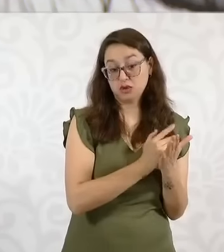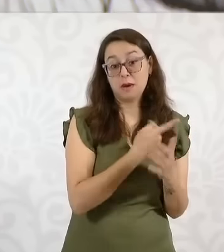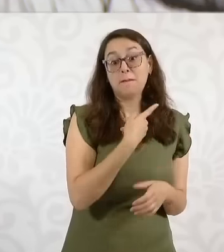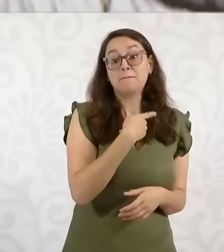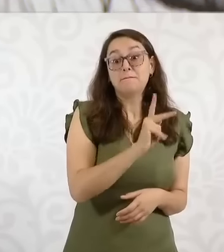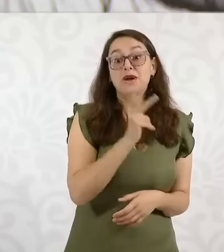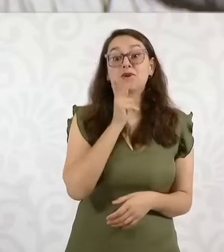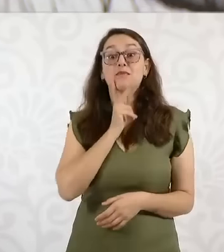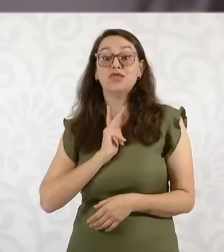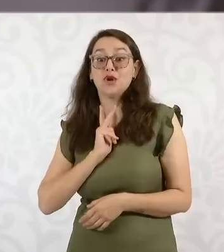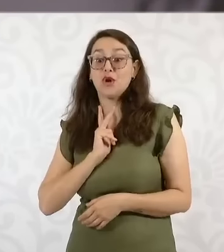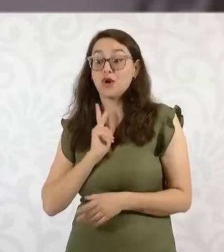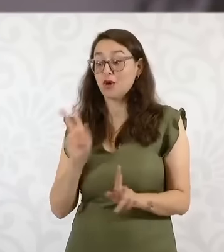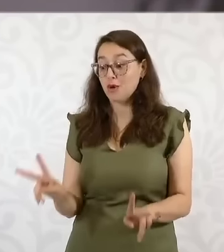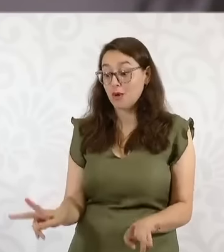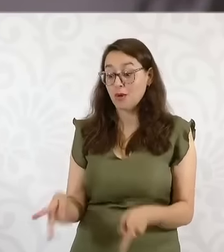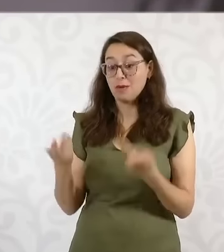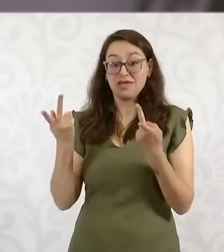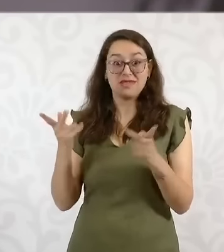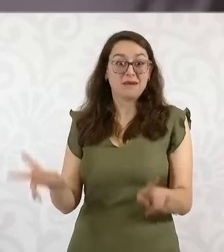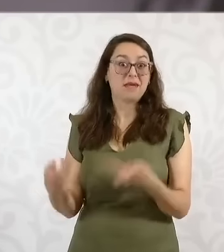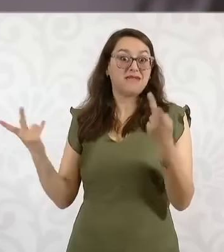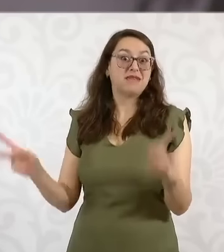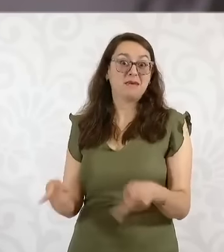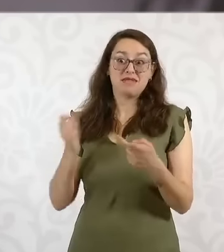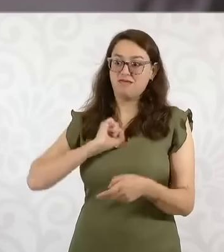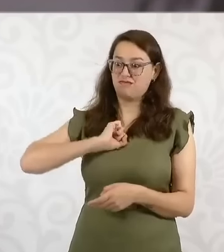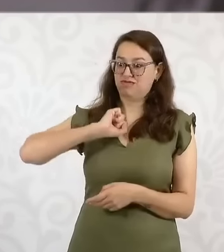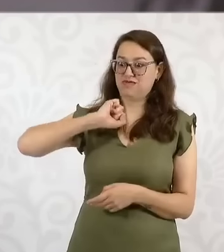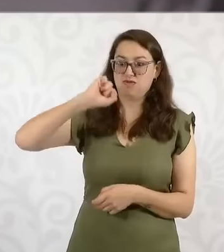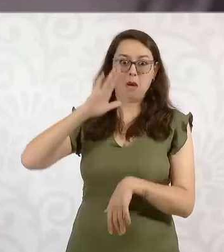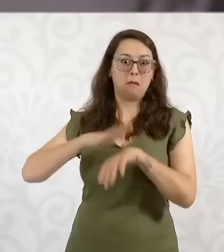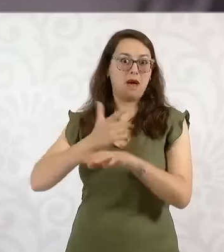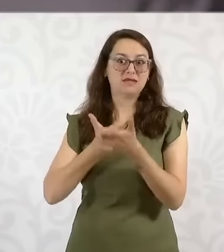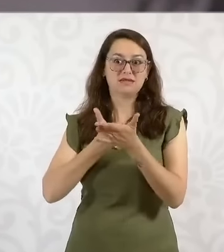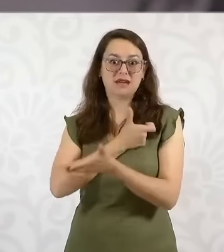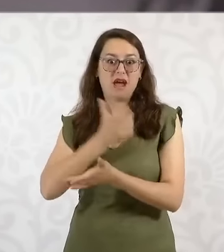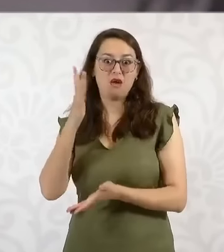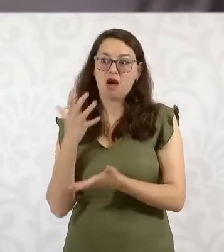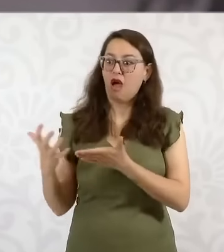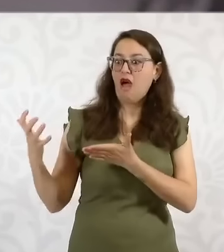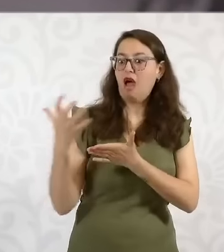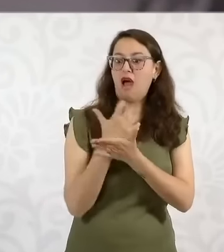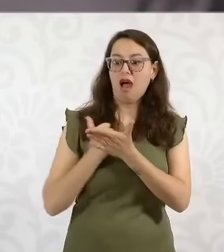precio, Pemex paga más de impuestos al gobierno de lo que se llama el derecho del bienestar.